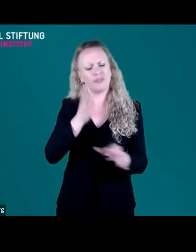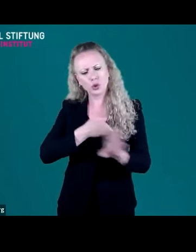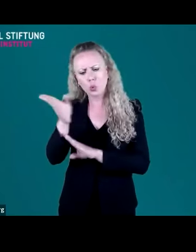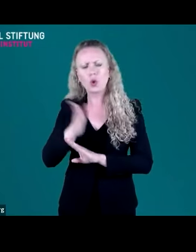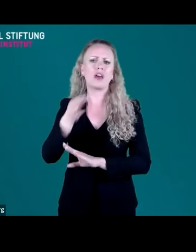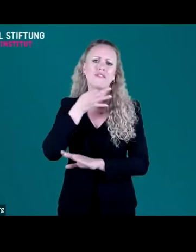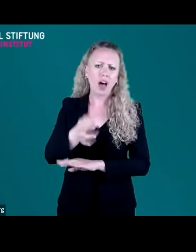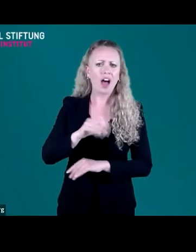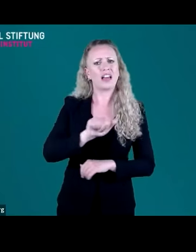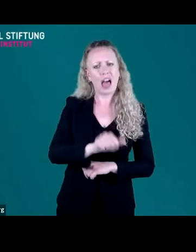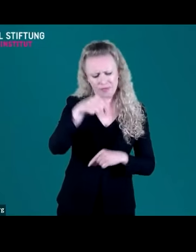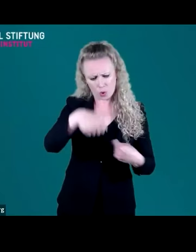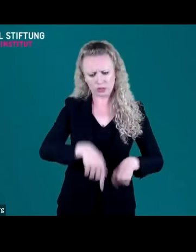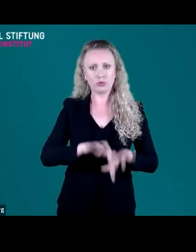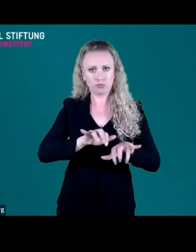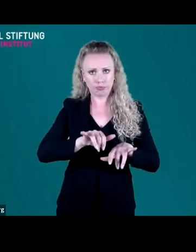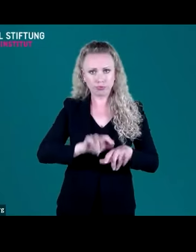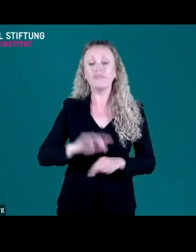Wir gehen dann im Anschluss an den Vortrag darauf ein.